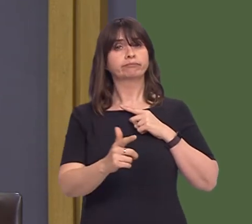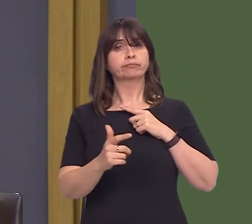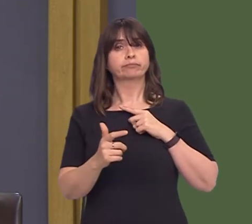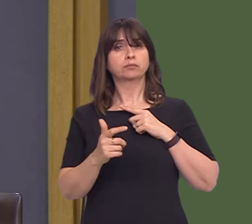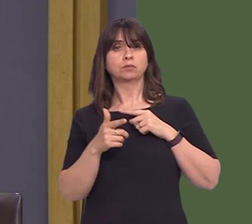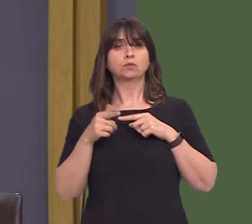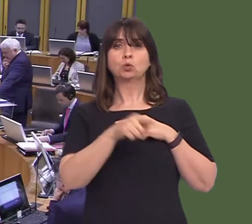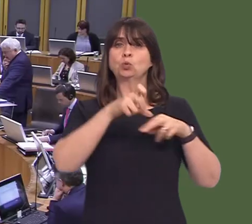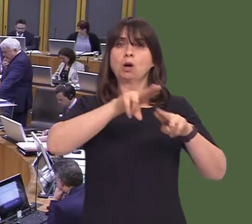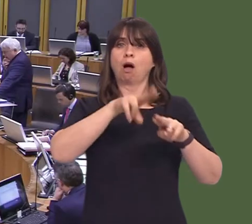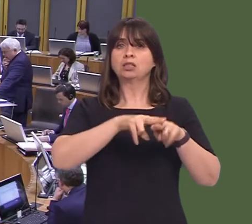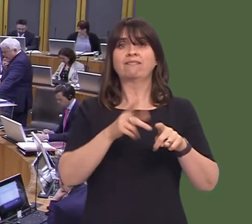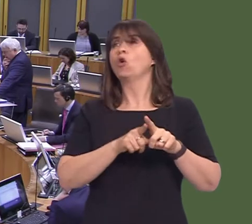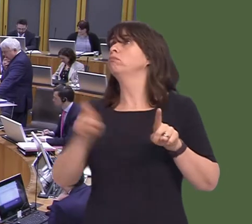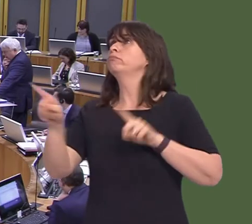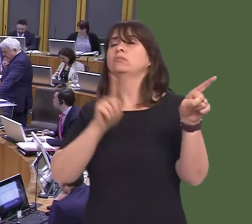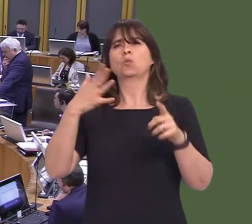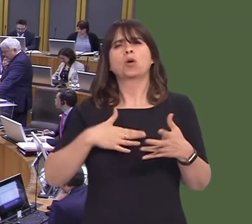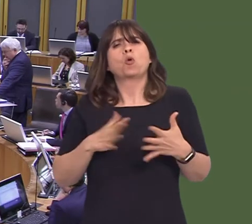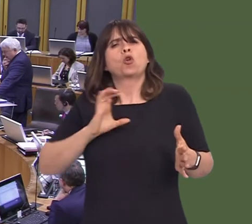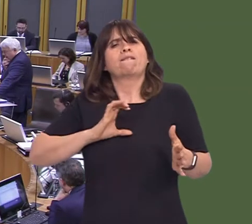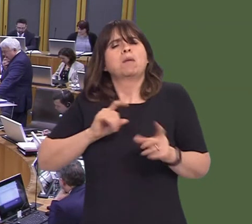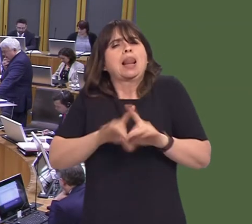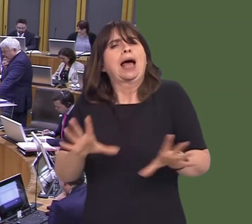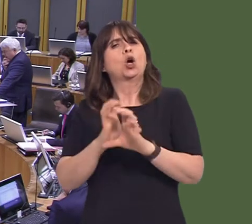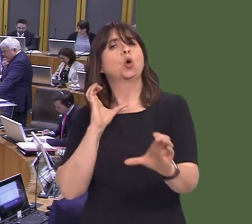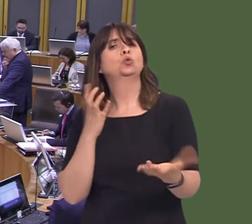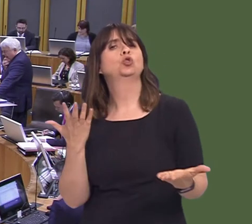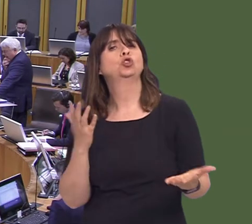eraill o Gymru? Carwyn Jones AM: Wel, dau beth: yn gyntaf,